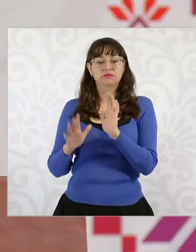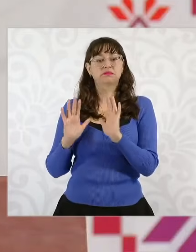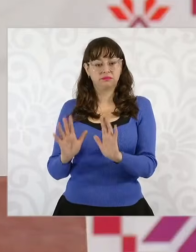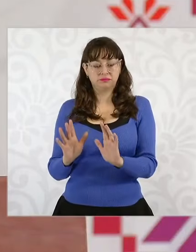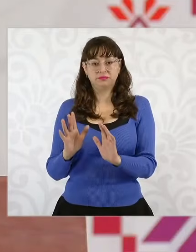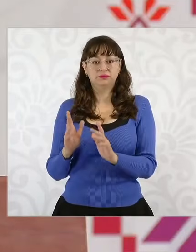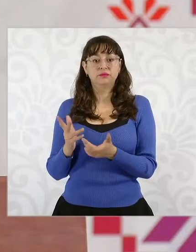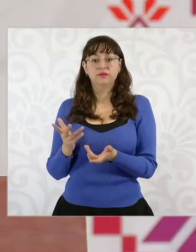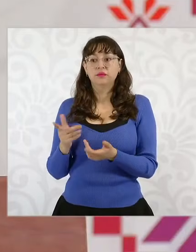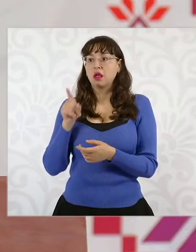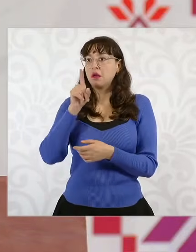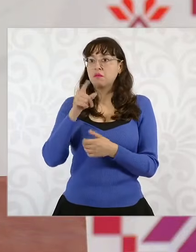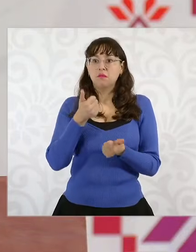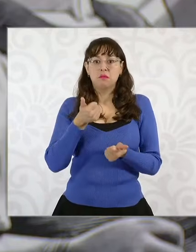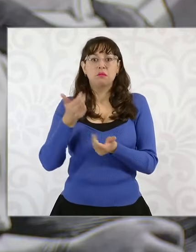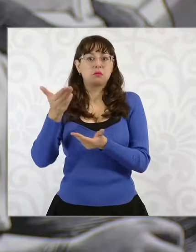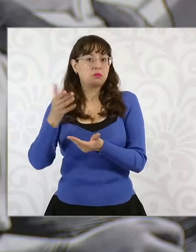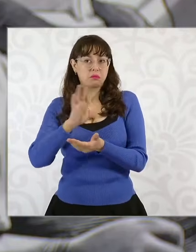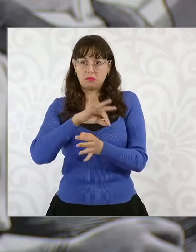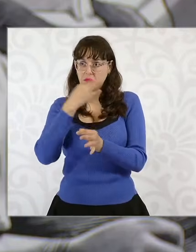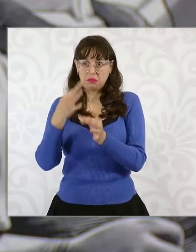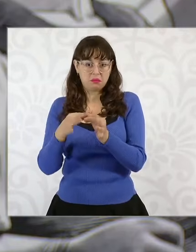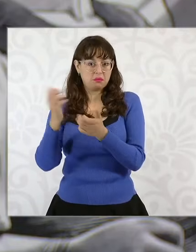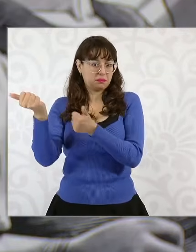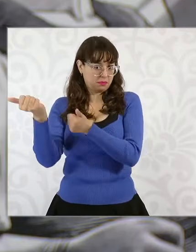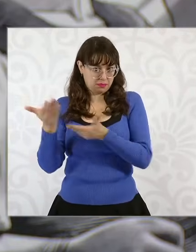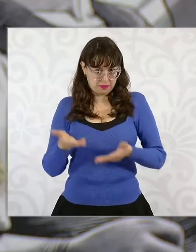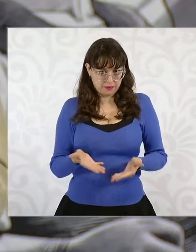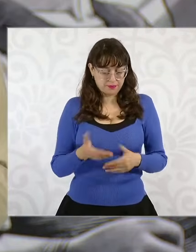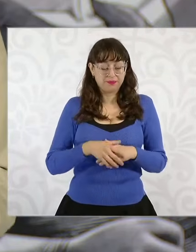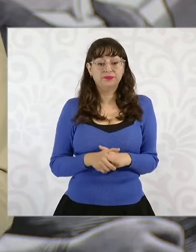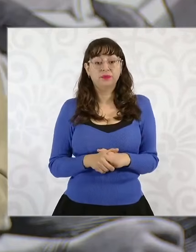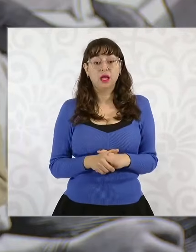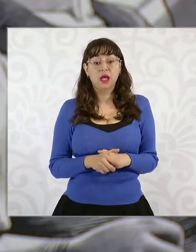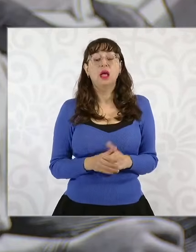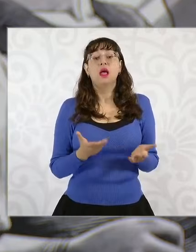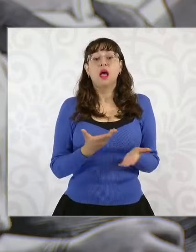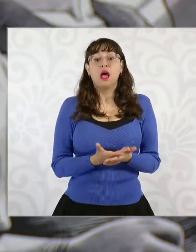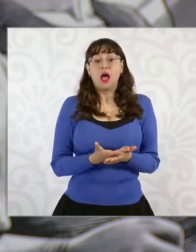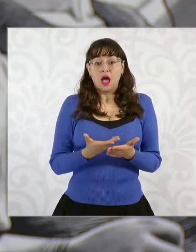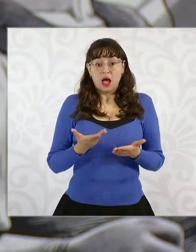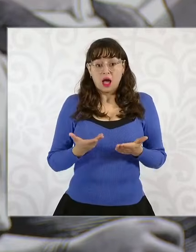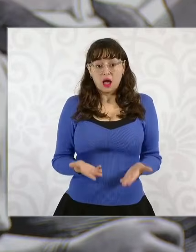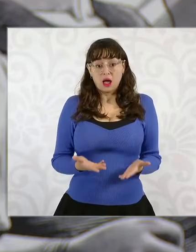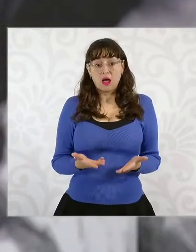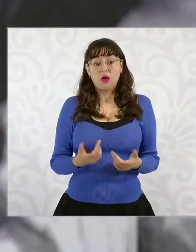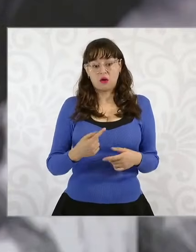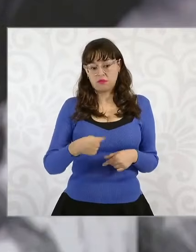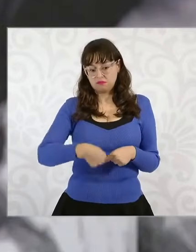en estos países con un gran éxito y ahora compartir con ustedes la sexta exposición,